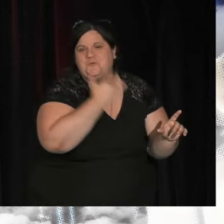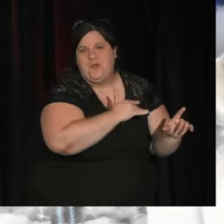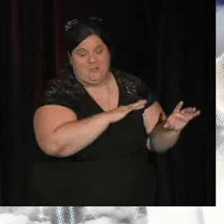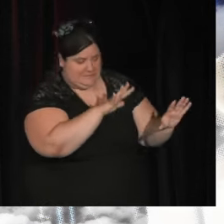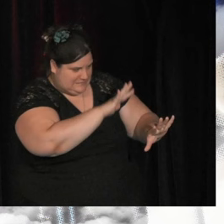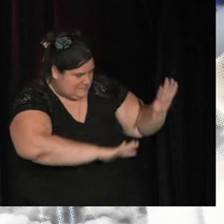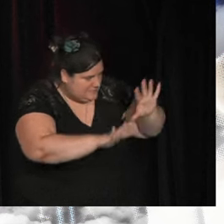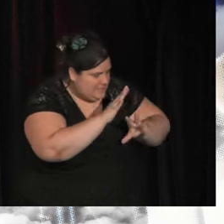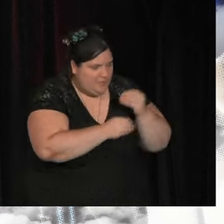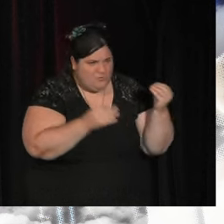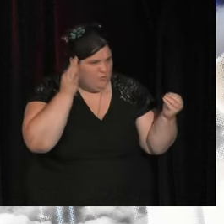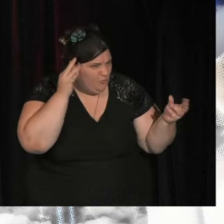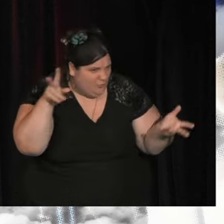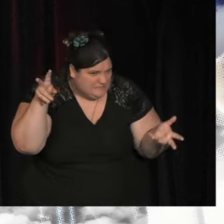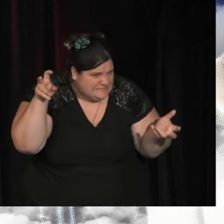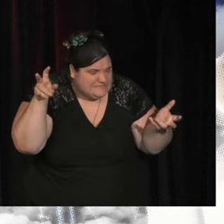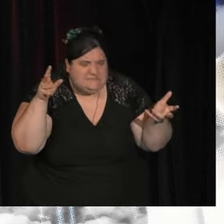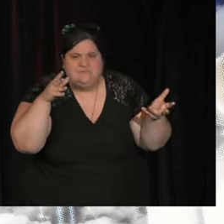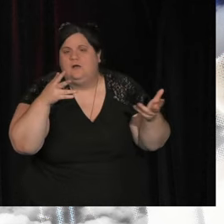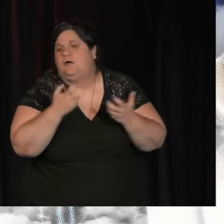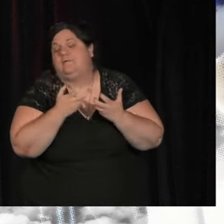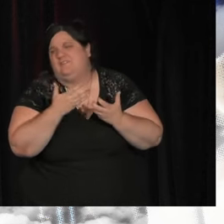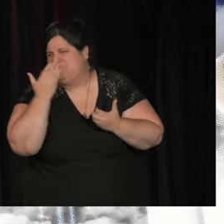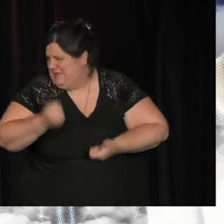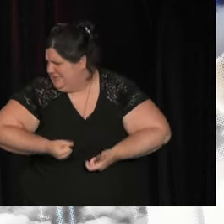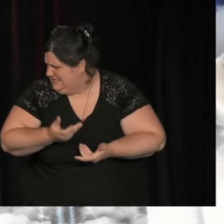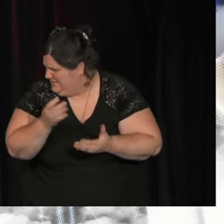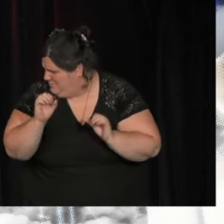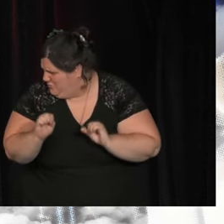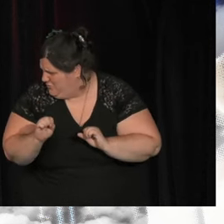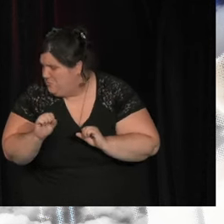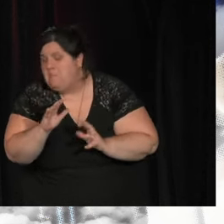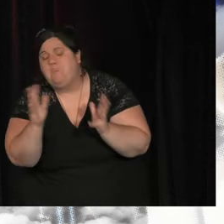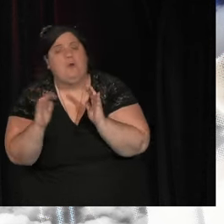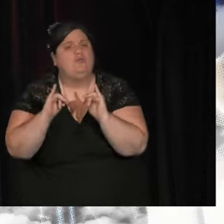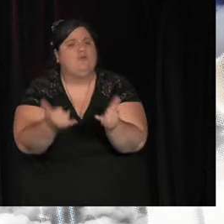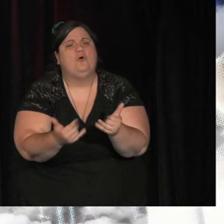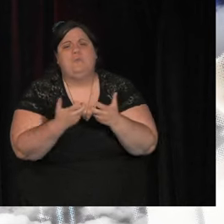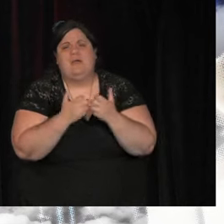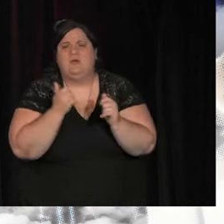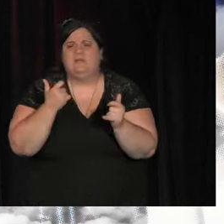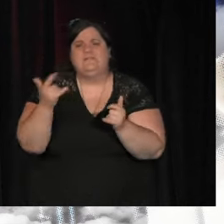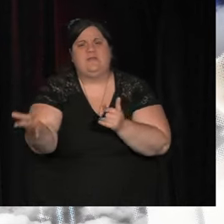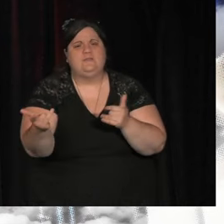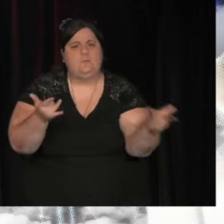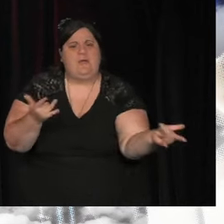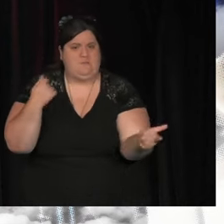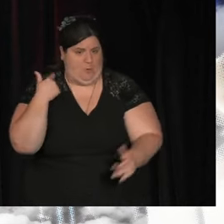Je ne sais pas si j'ai vraiment le droit de le dire, dans Spiderman 2, il y a une option où tu peux avoir une personne qui fait de la traduction en langage des signes.